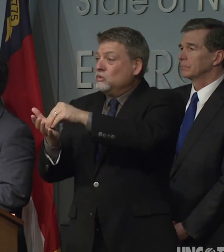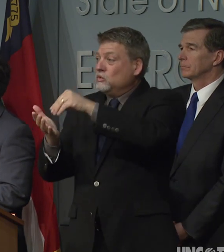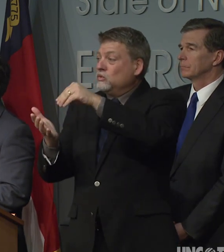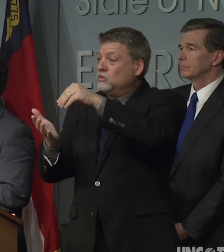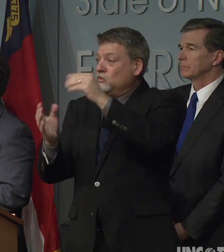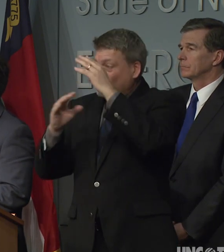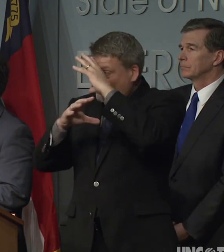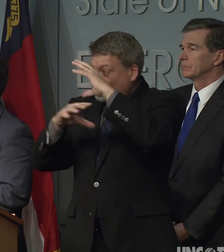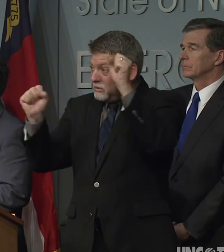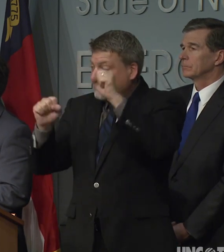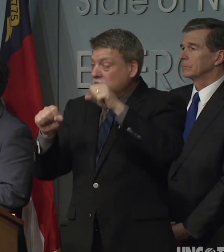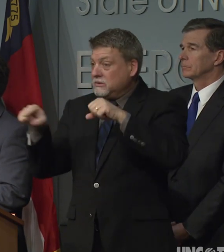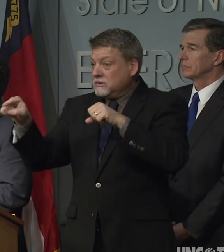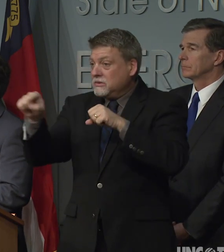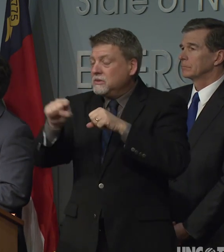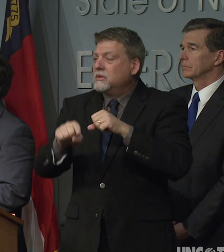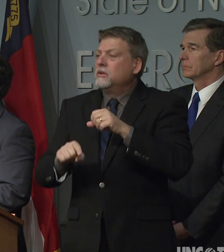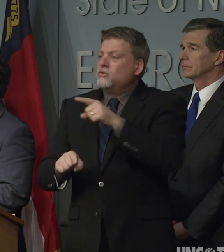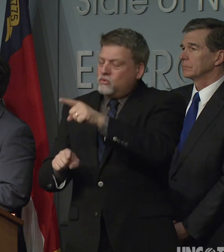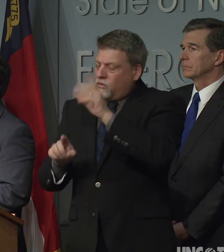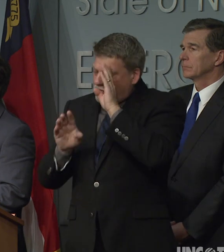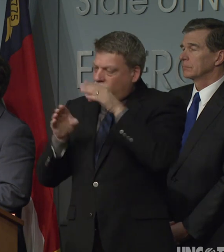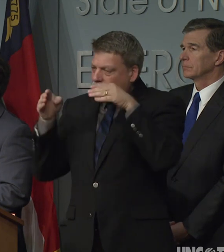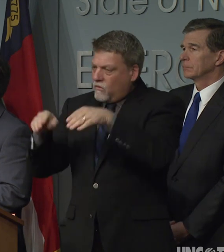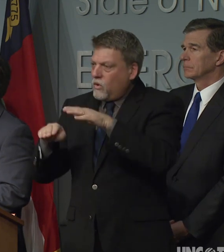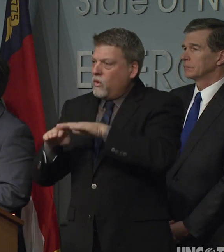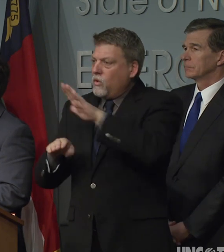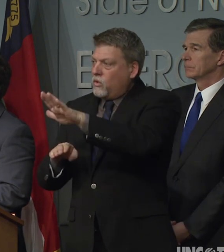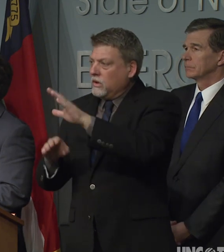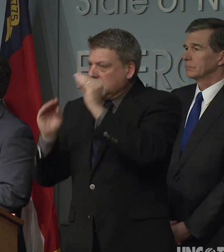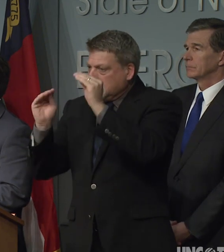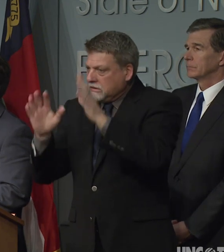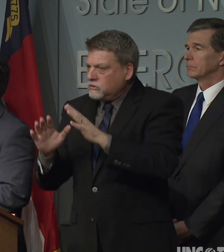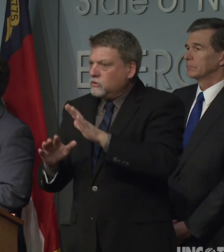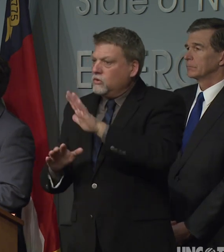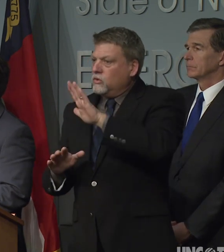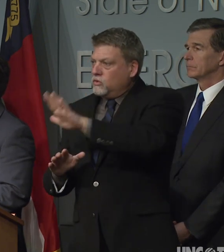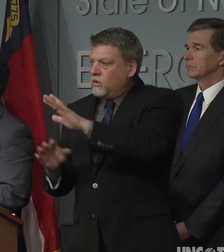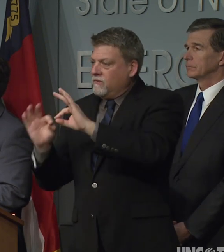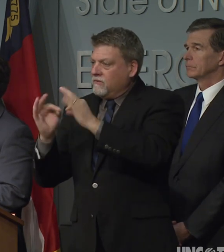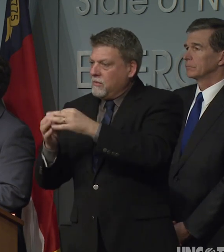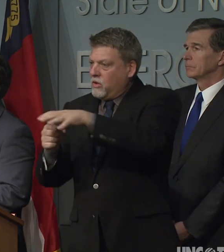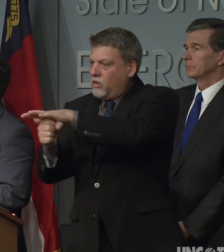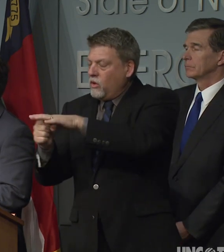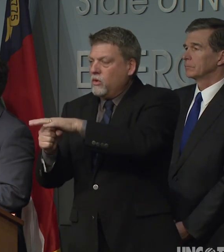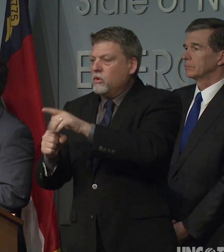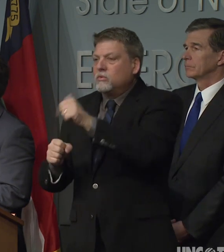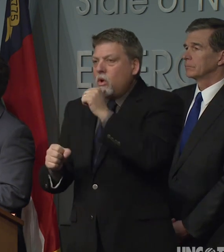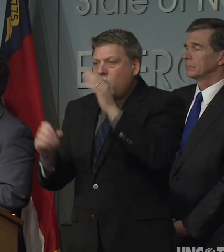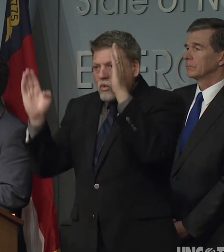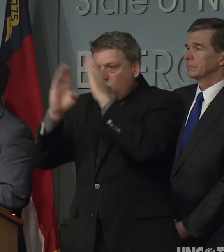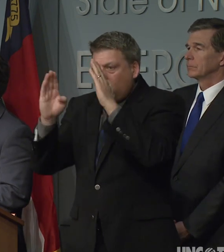Le he pedido a los superintendentes hagan lo mejor para ustedes para nos maestros y los alumnos y déjennos a